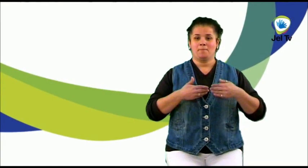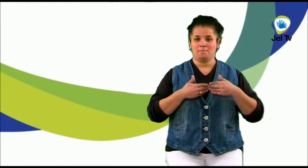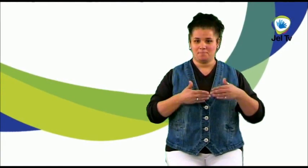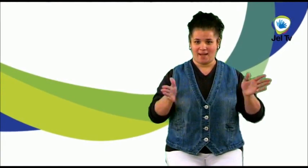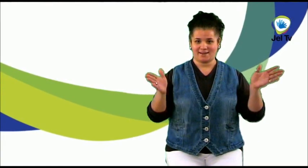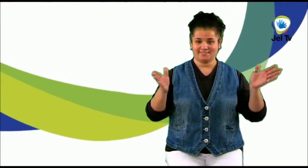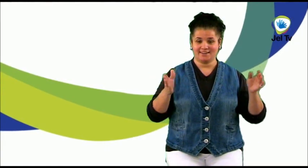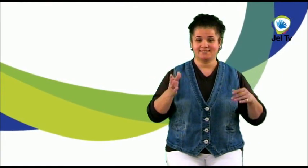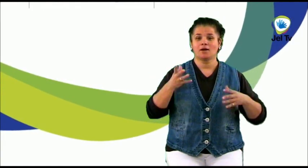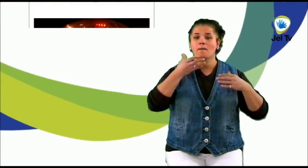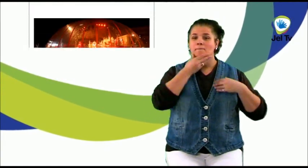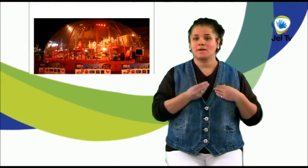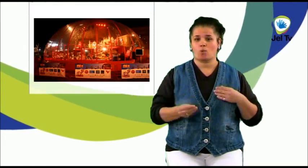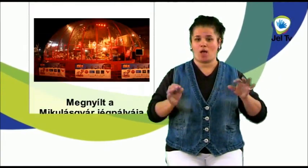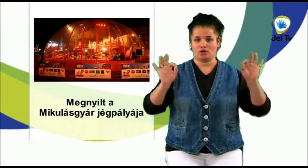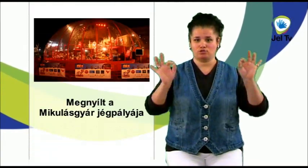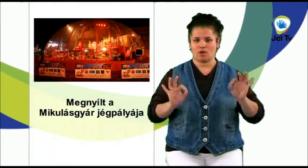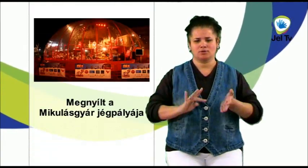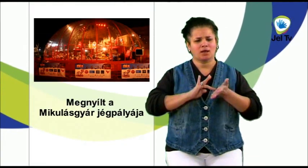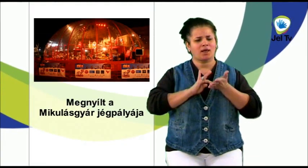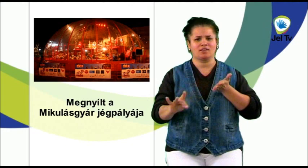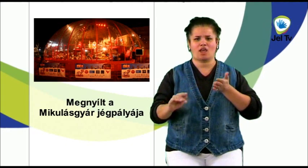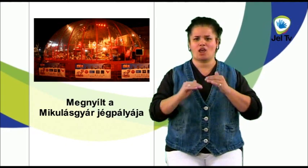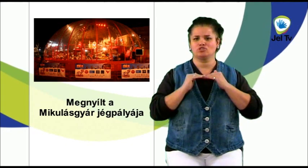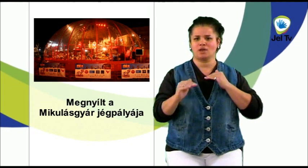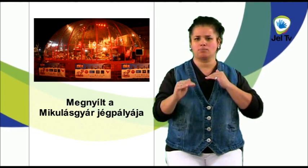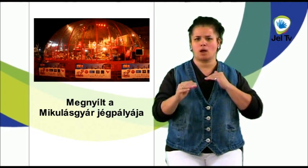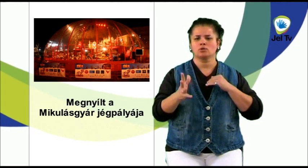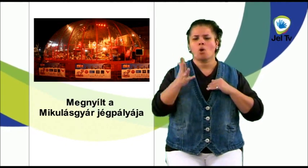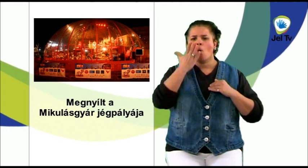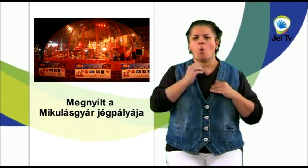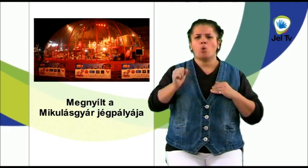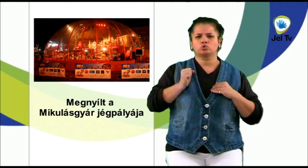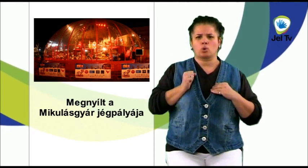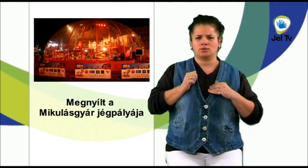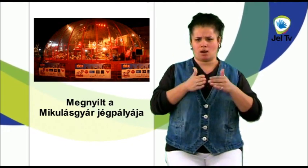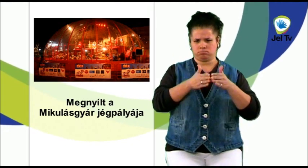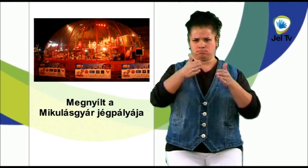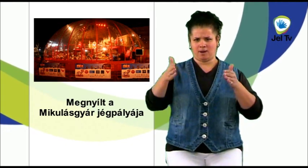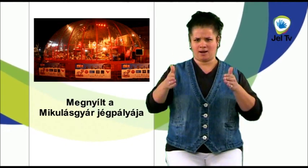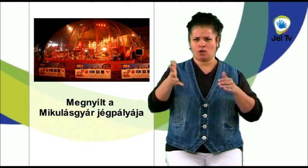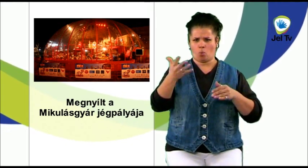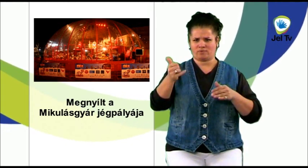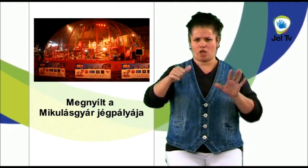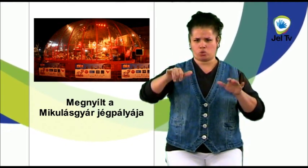Megnyílt a Mikulásgyár ingyenes jégpályája a Hősök tere mellett az 56-osok terén.